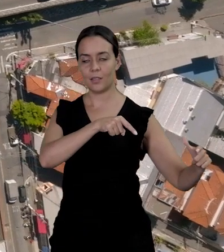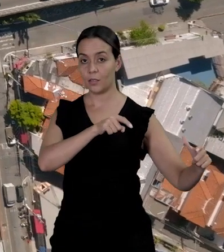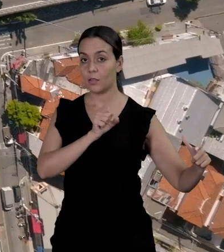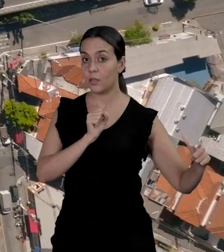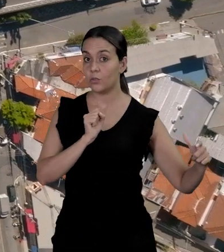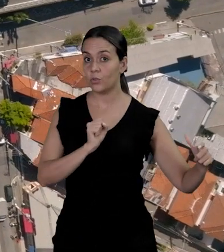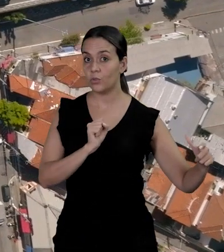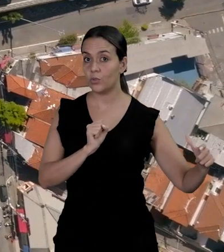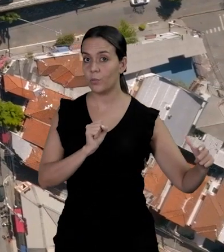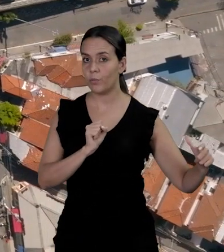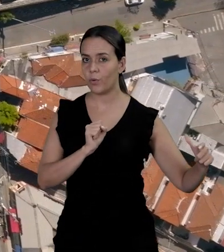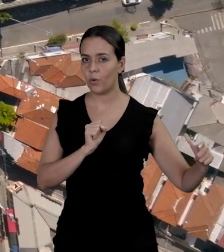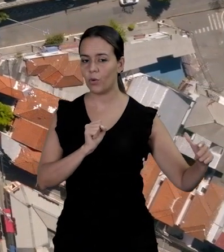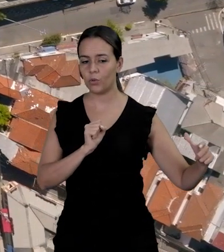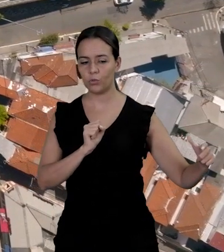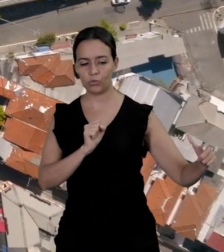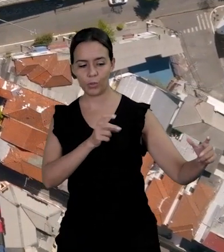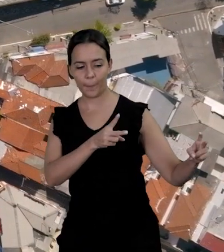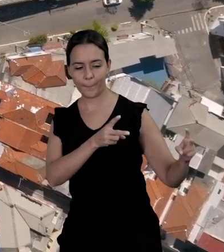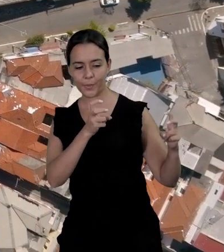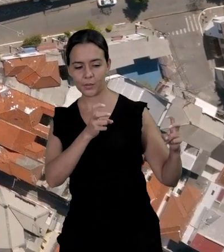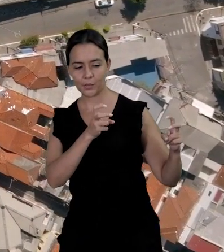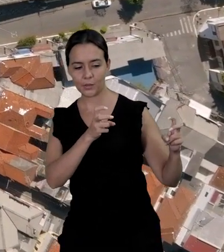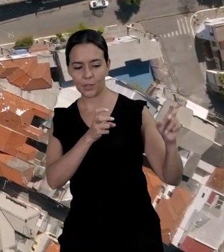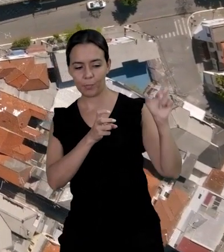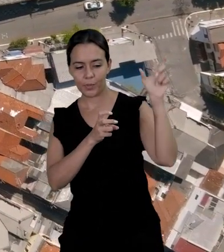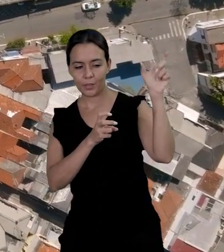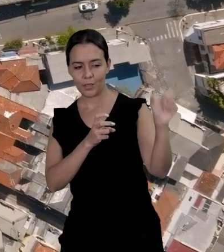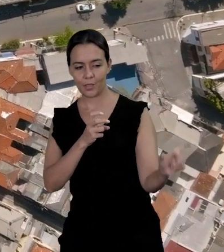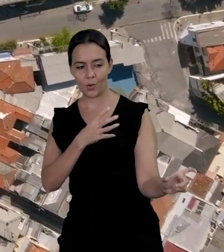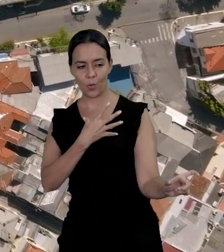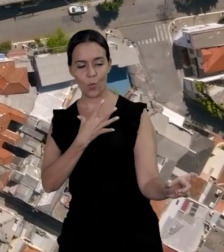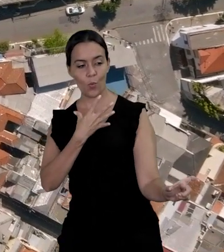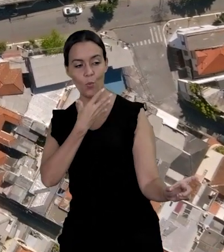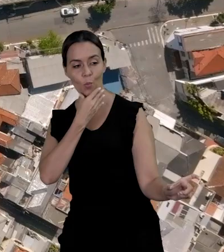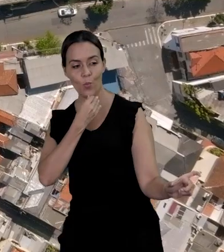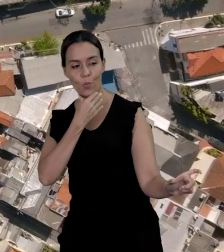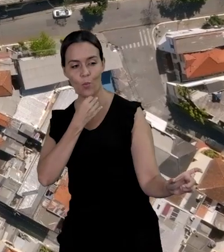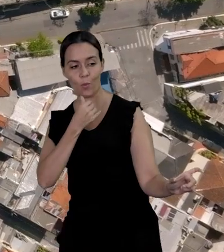Onde podemos nos apropriar da anatomia do homem e através dela, curar e dominar a vida.